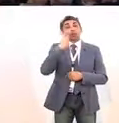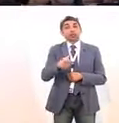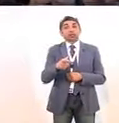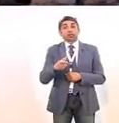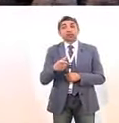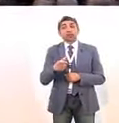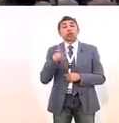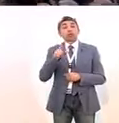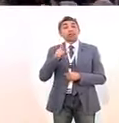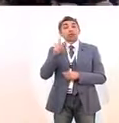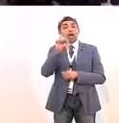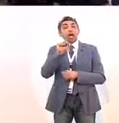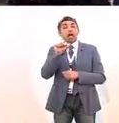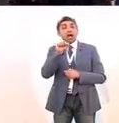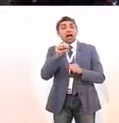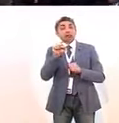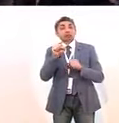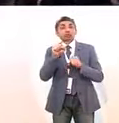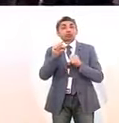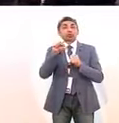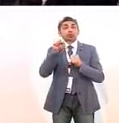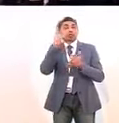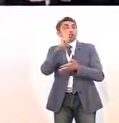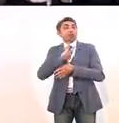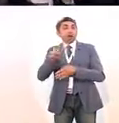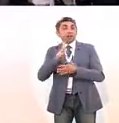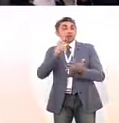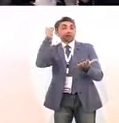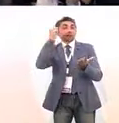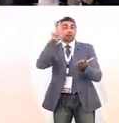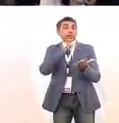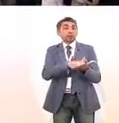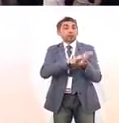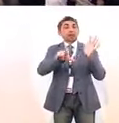un atto di violenza aver messo la fiducia e aver approvato la Legge di Bilancio che